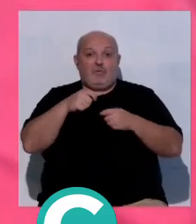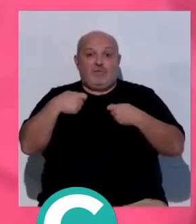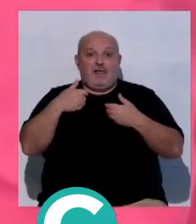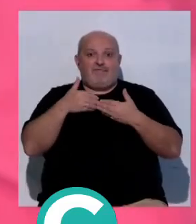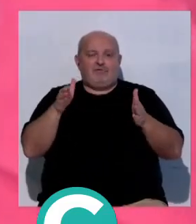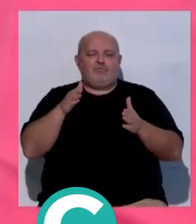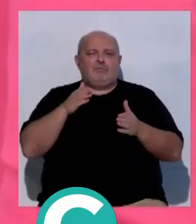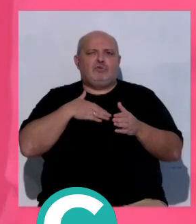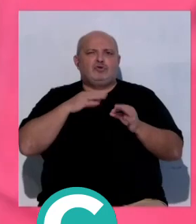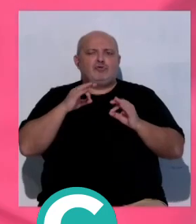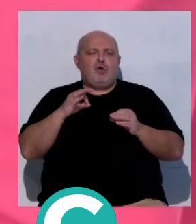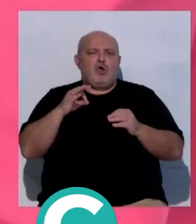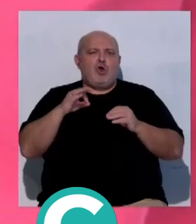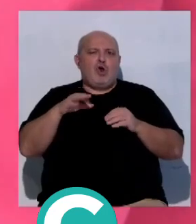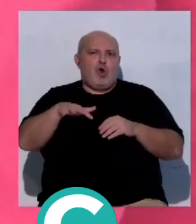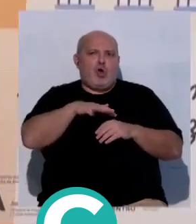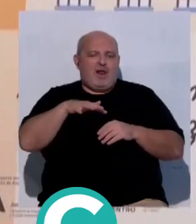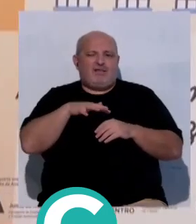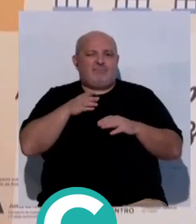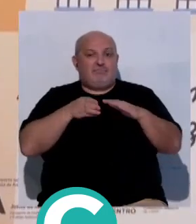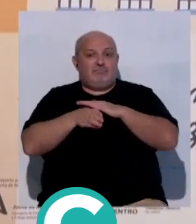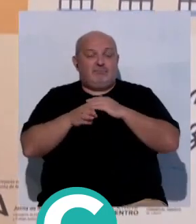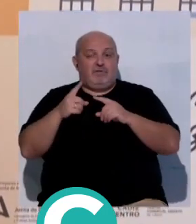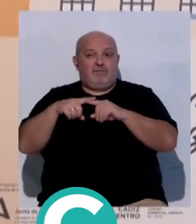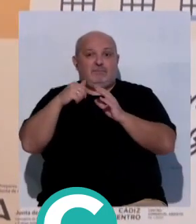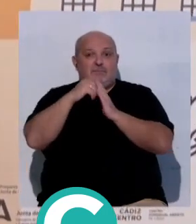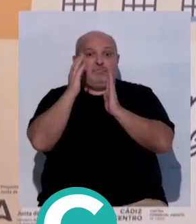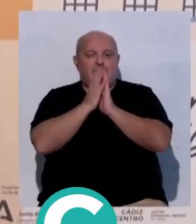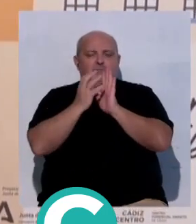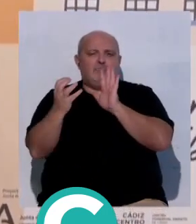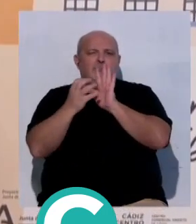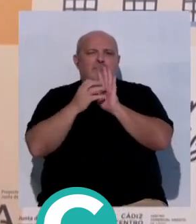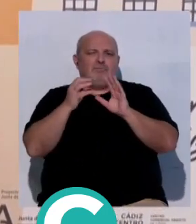campaña somos local a las puertas de los distintos establecimientos se colocarán unos tótem que